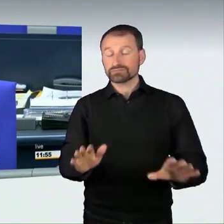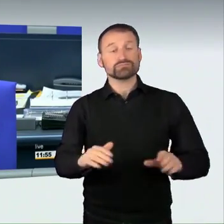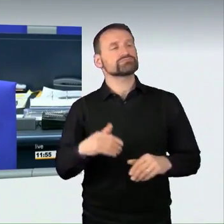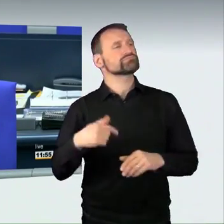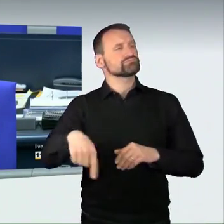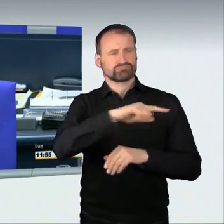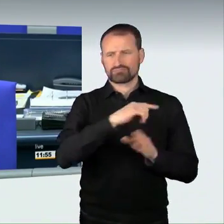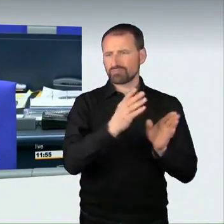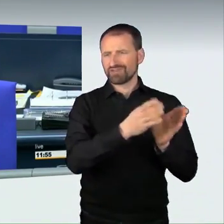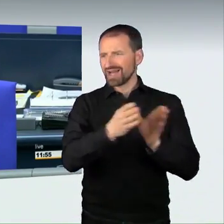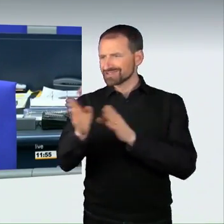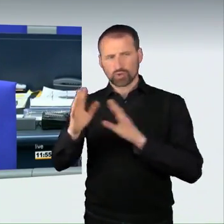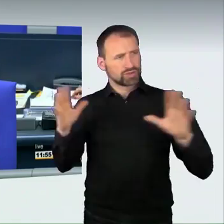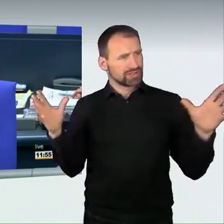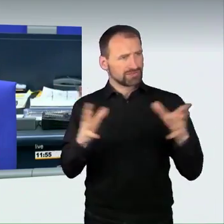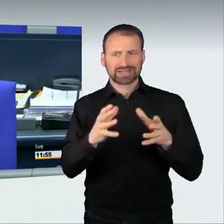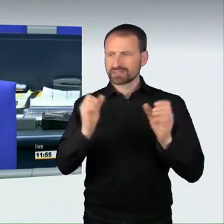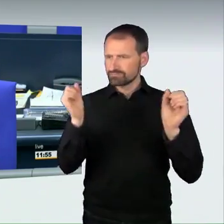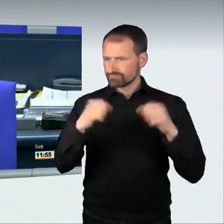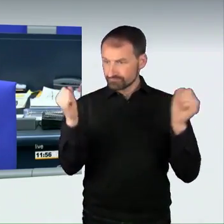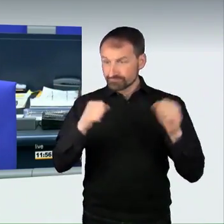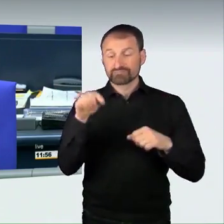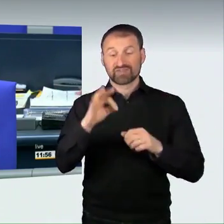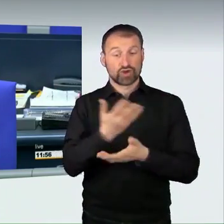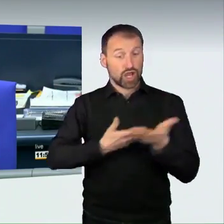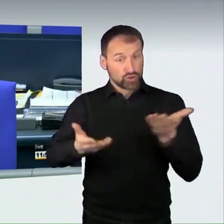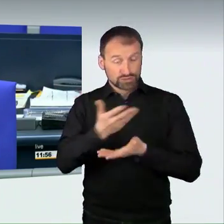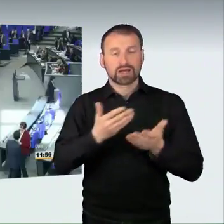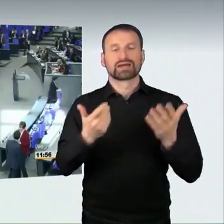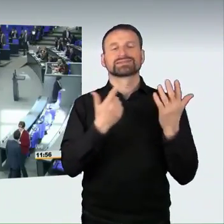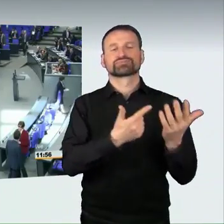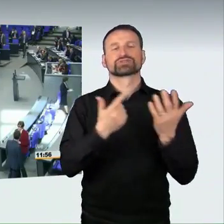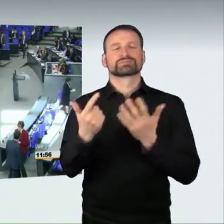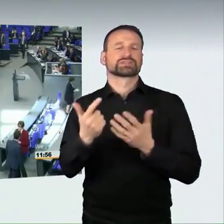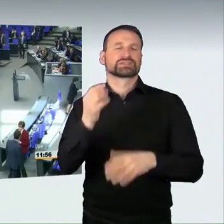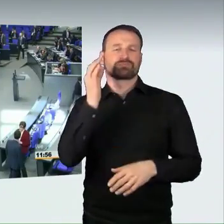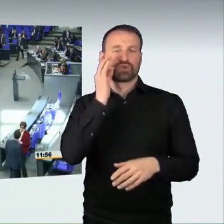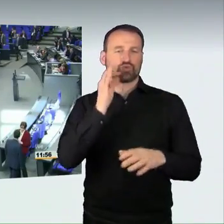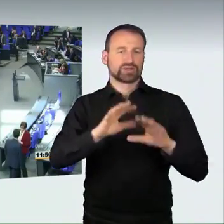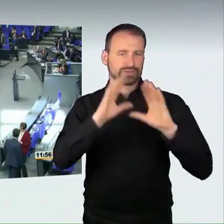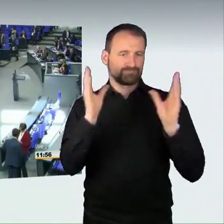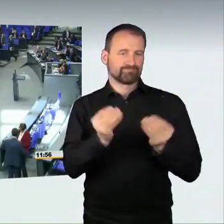sind für die Aussprache 77 Minuten vorgesehen. Ich höre keinen Widerspruch.